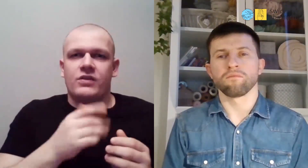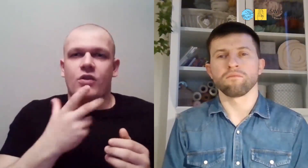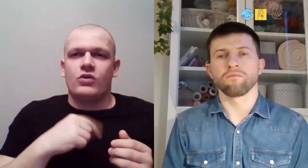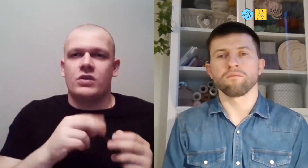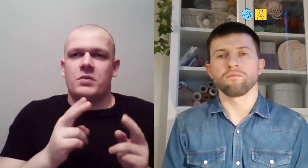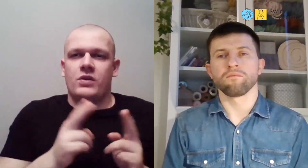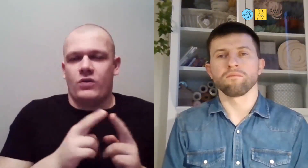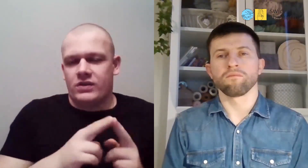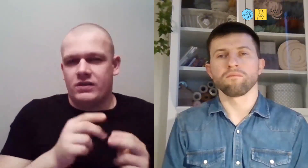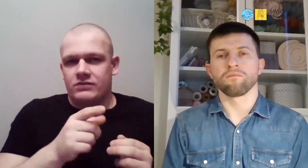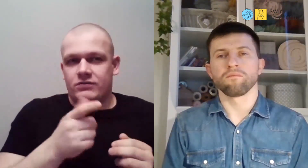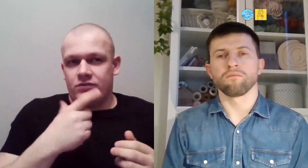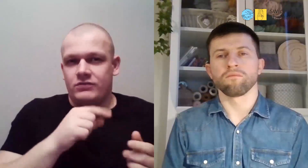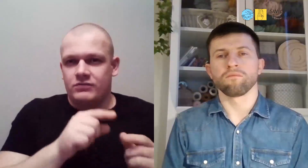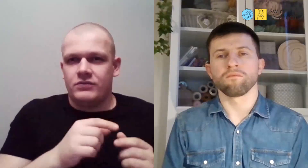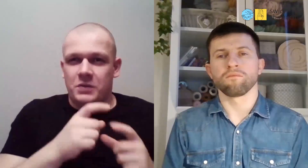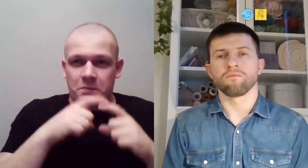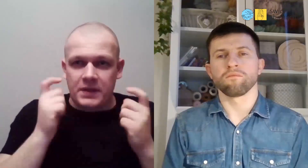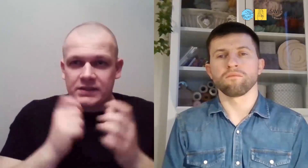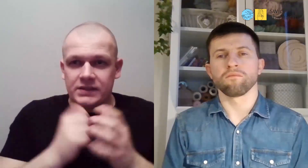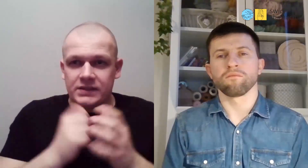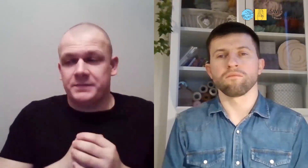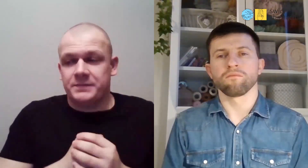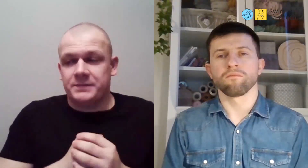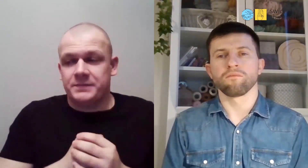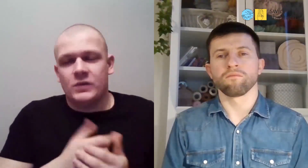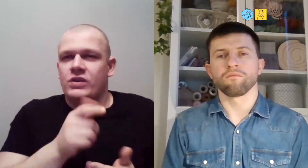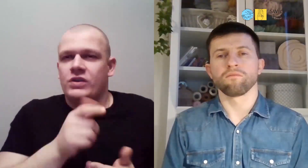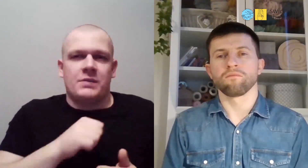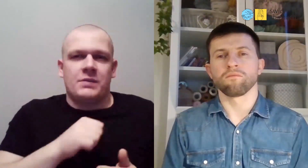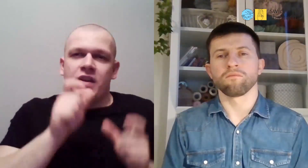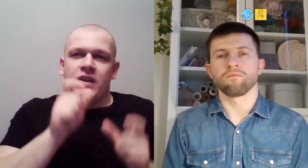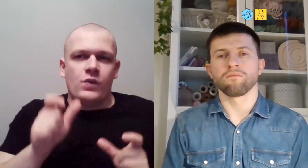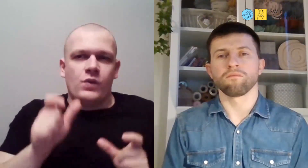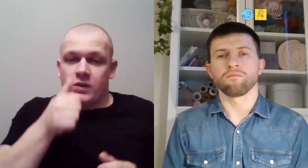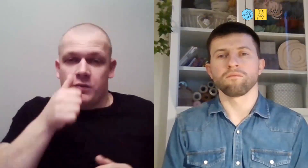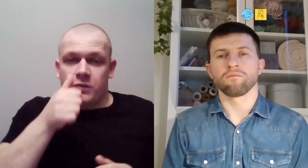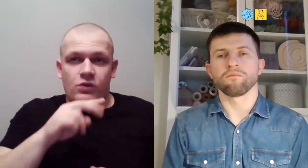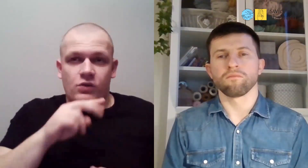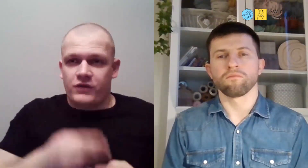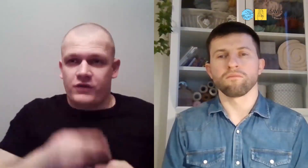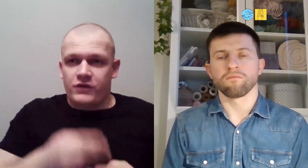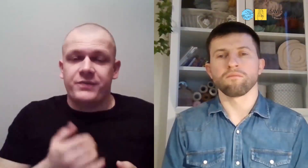każdy sam zdecyduje, czy nosić maskę czy nie.